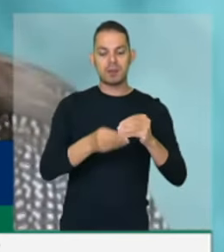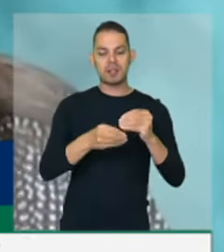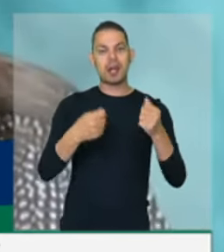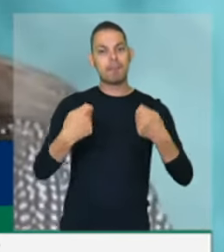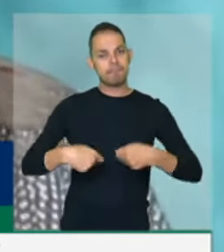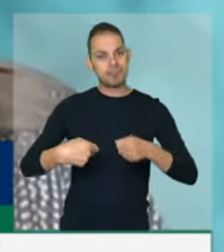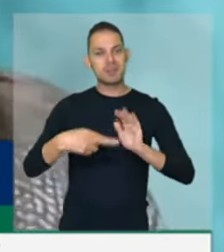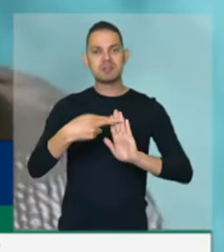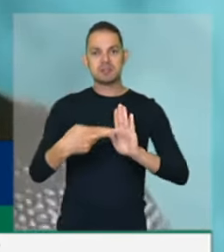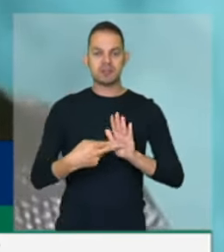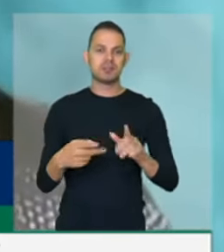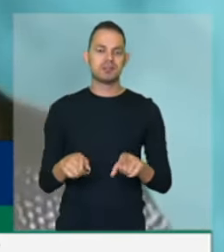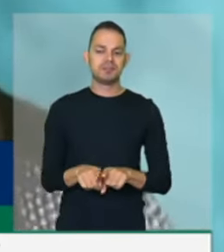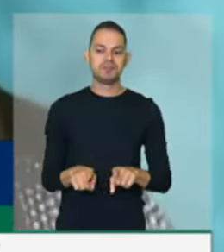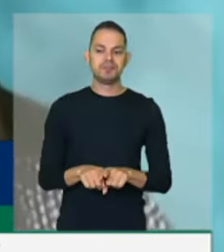EXATAMENTE FAZ ISSO, LIMITA O VALOR DE CONTRATAÇÃO DE